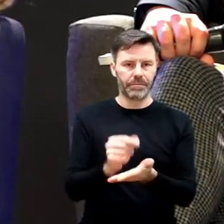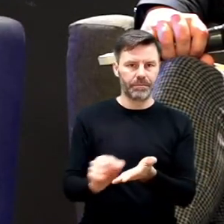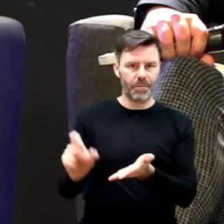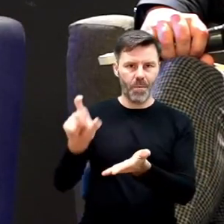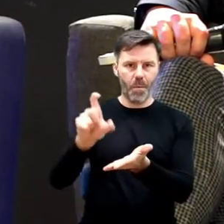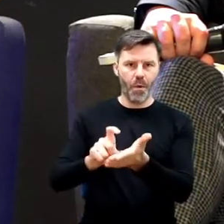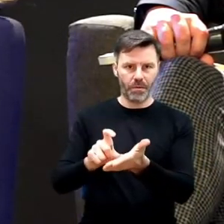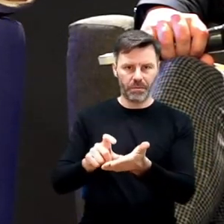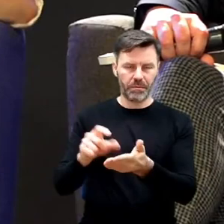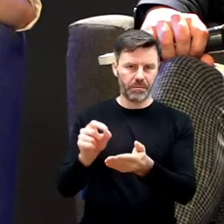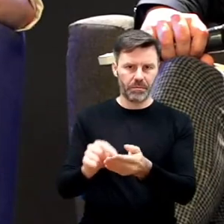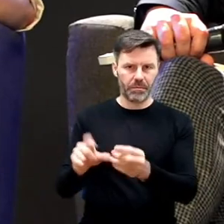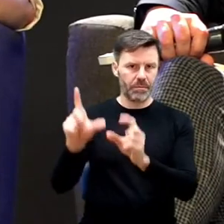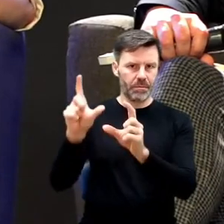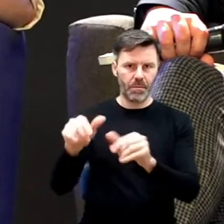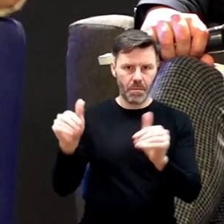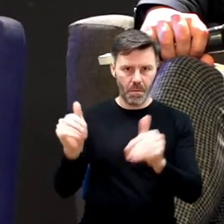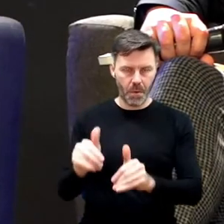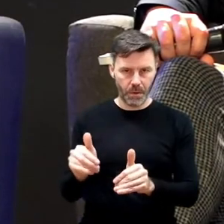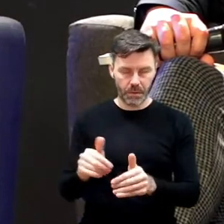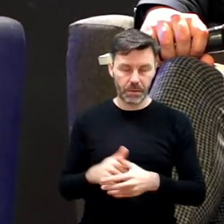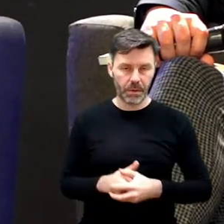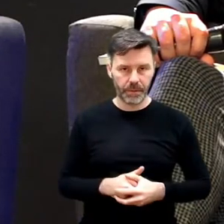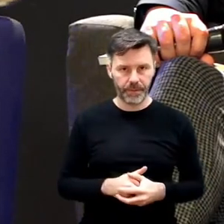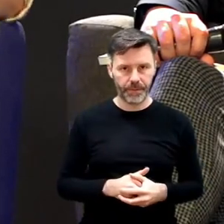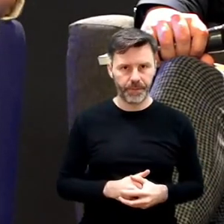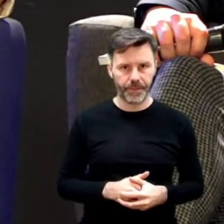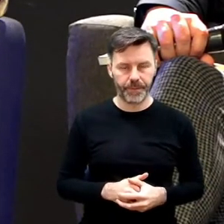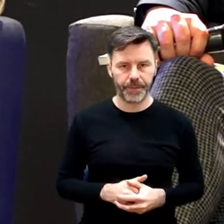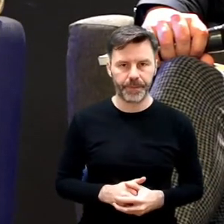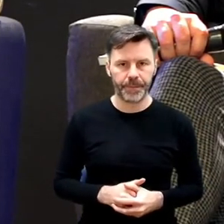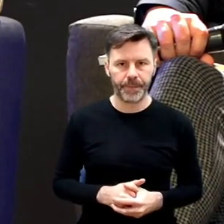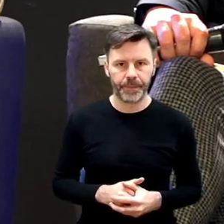o dowolną liczbę, zgodnie oczywiście z podpisaną umową